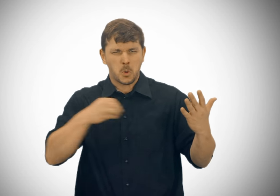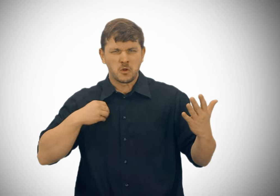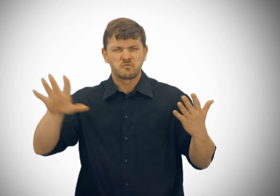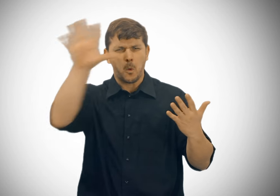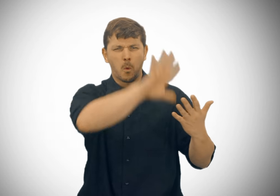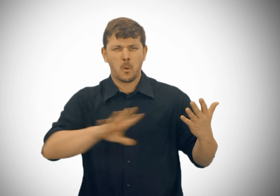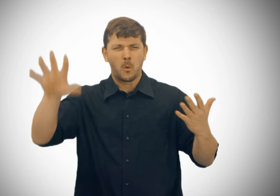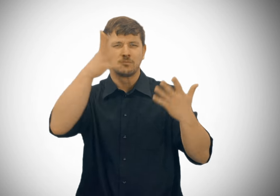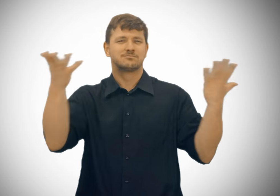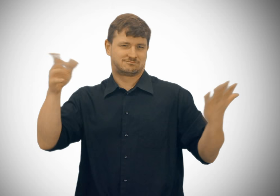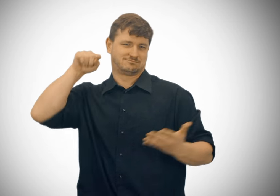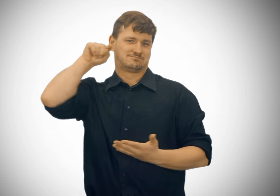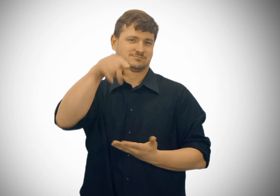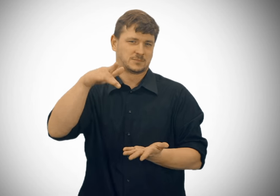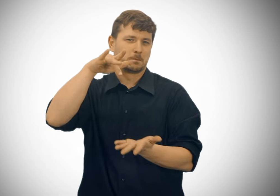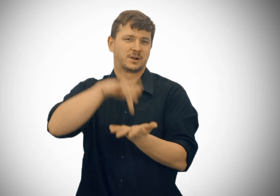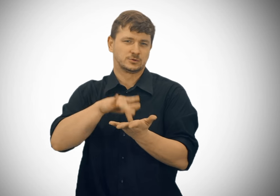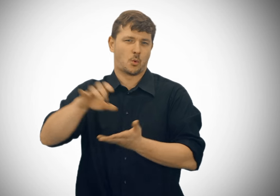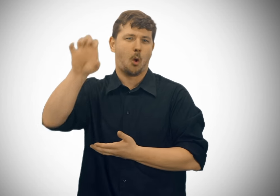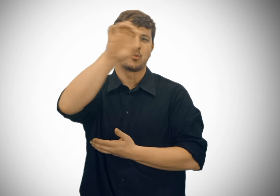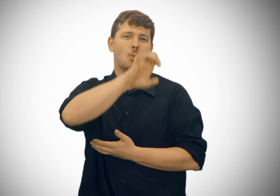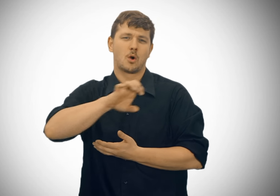Polens geografische Lage: Es liegt mitten in Europa.